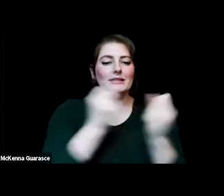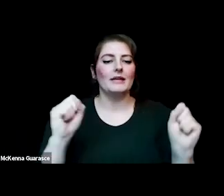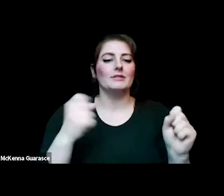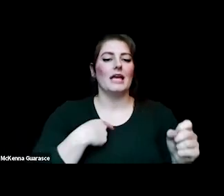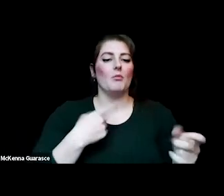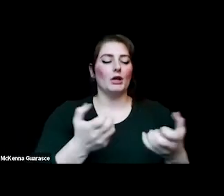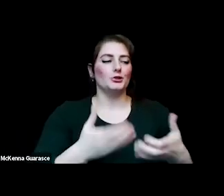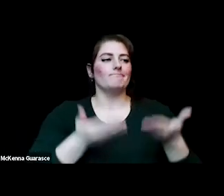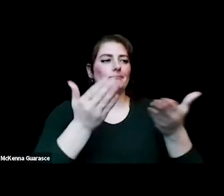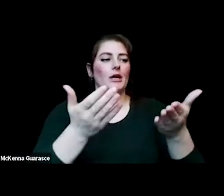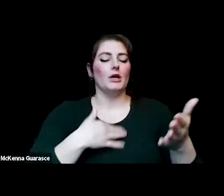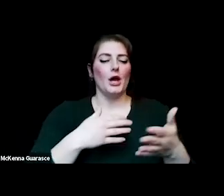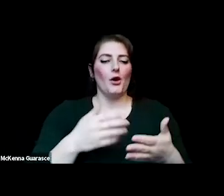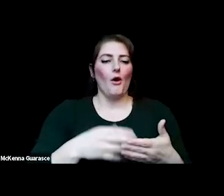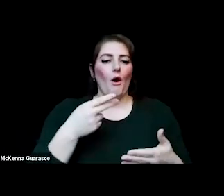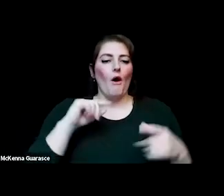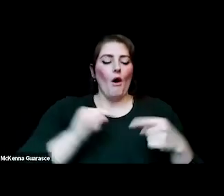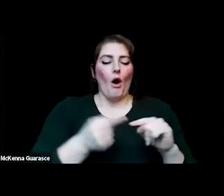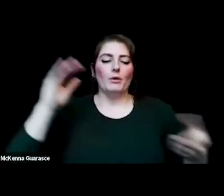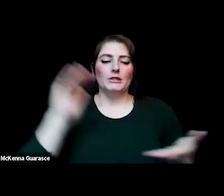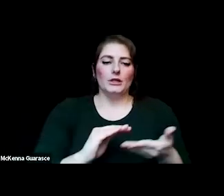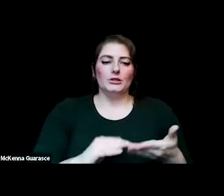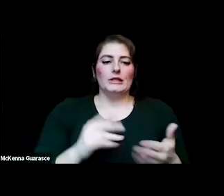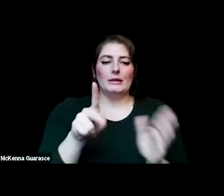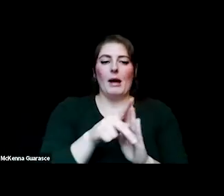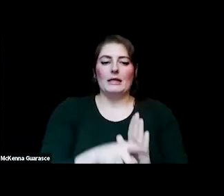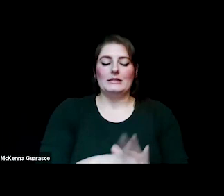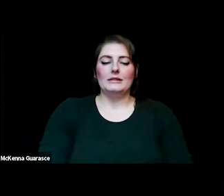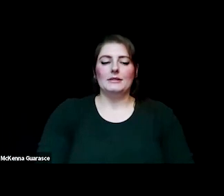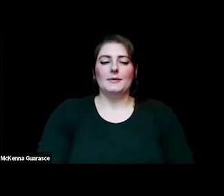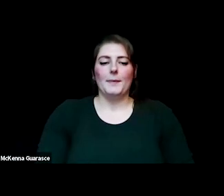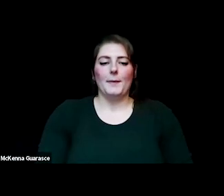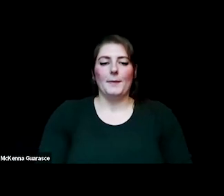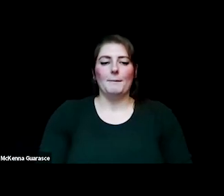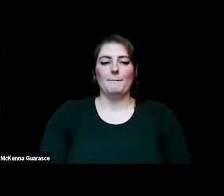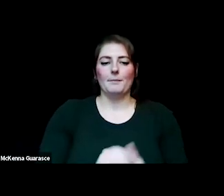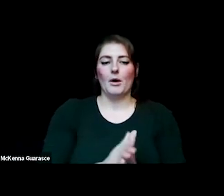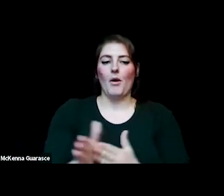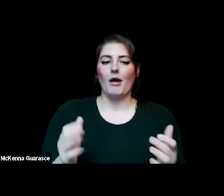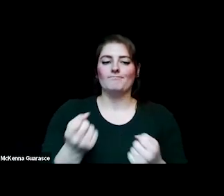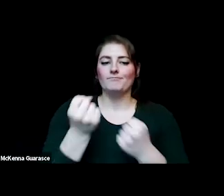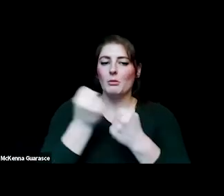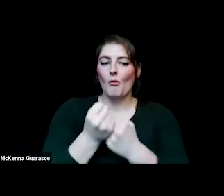y la atención específica según la cultura. Hacemos esto de varias maneras. Activismo, como el que yo y mis colegas estamos haciendo ahora,